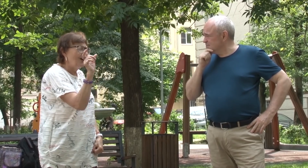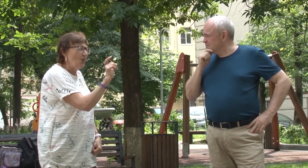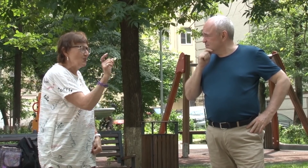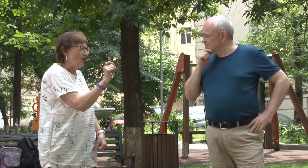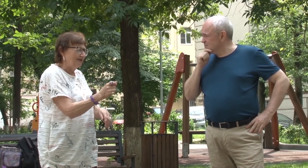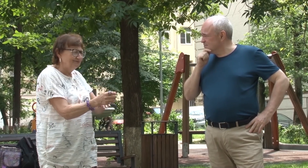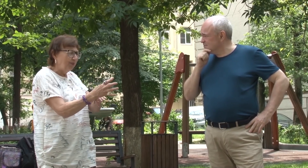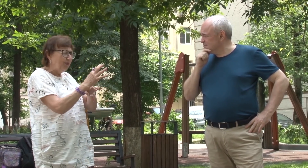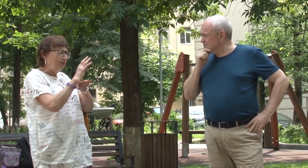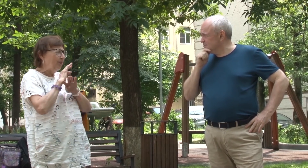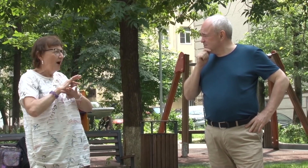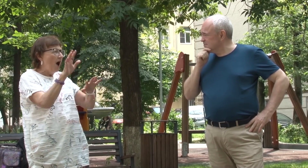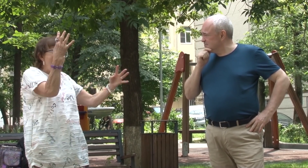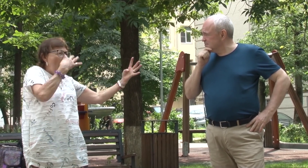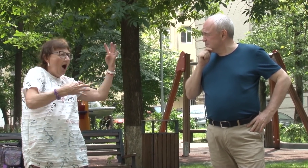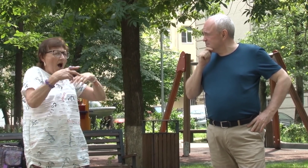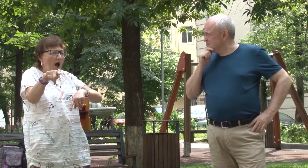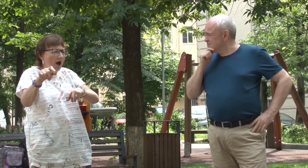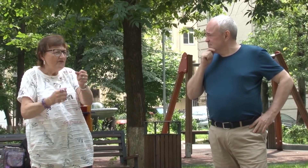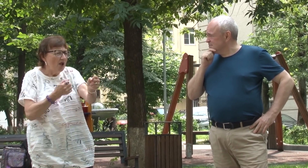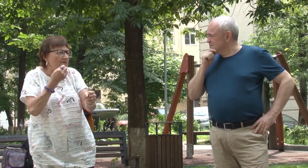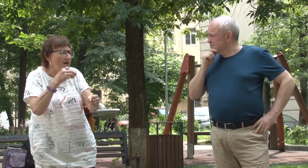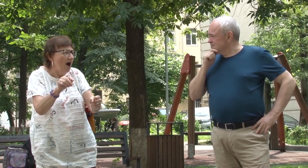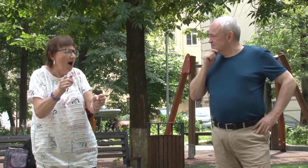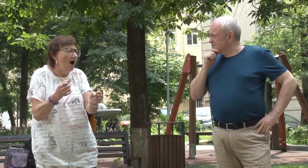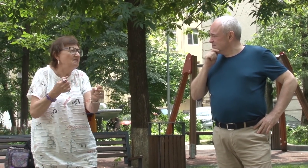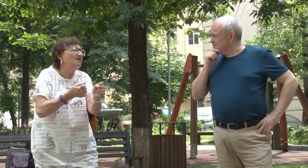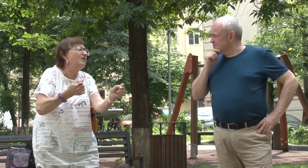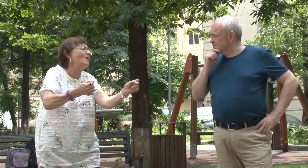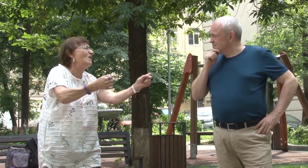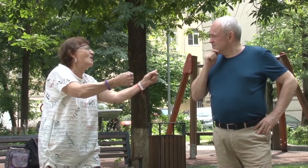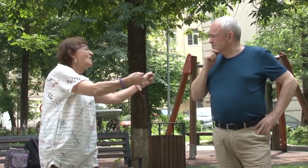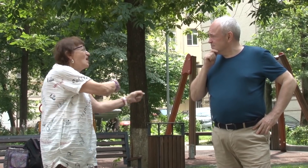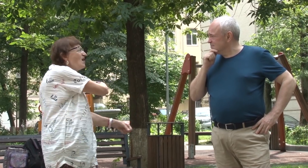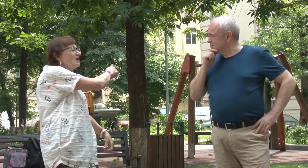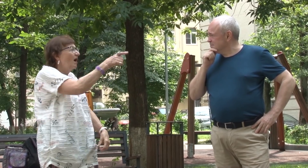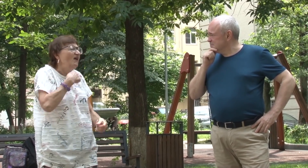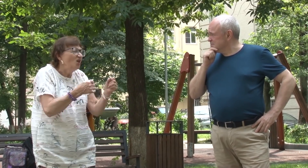Голубой. Все ахали: какой велосипед! Она гоняла вокруг.